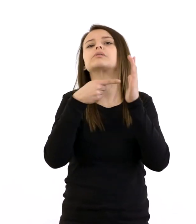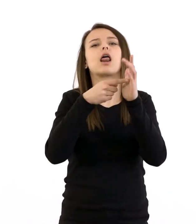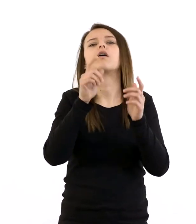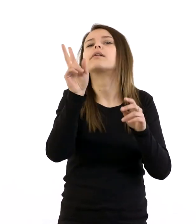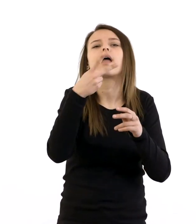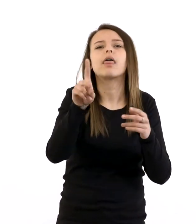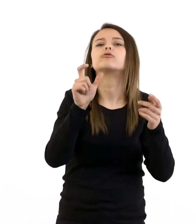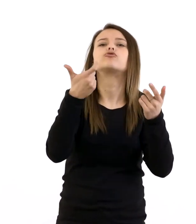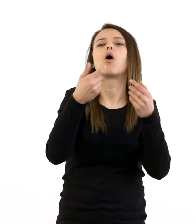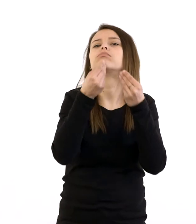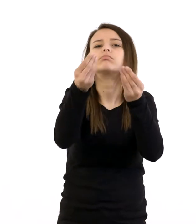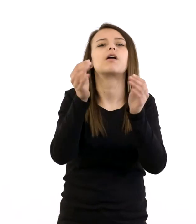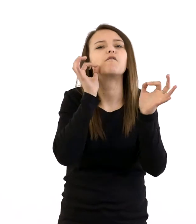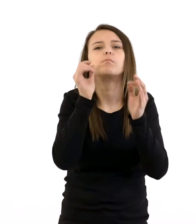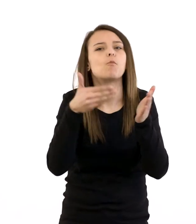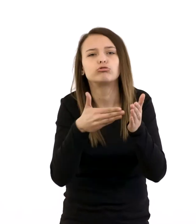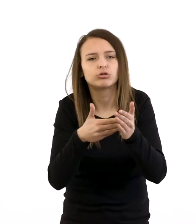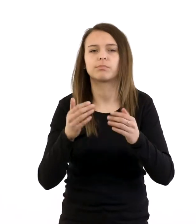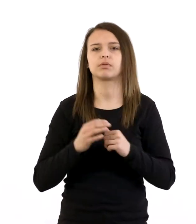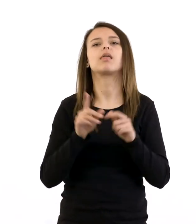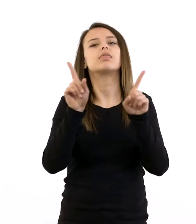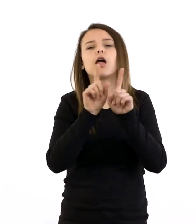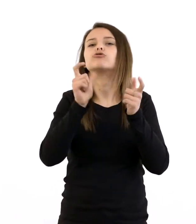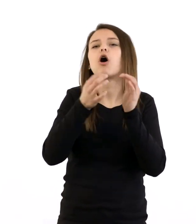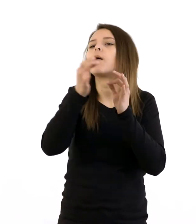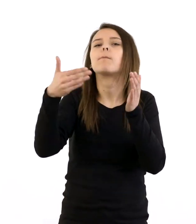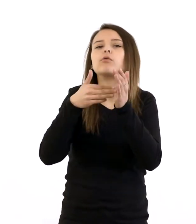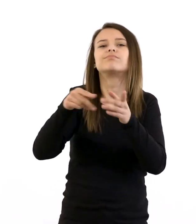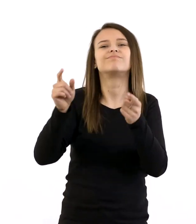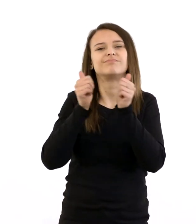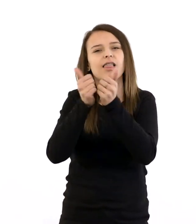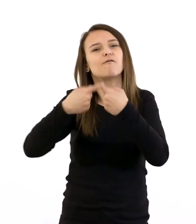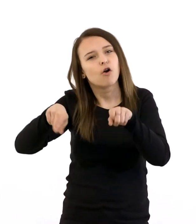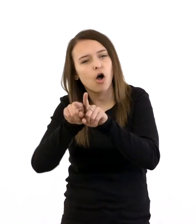na określony czas i w zakresie niezbędnym do realizacji zadań.